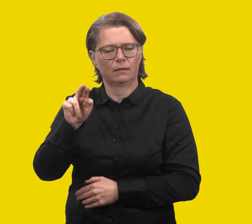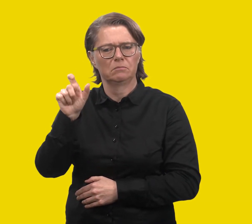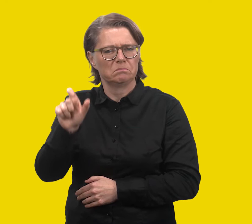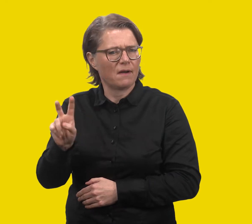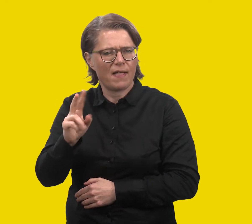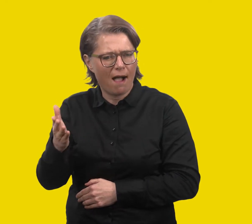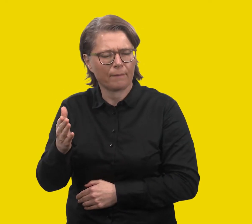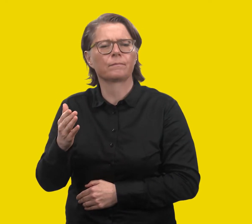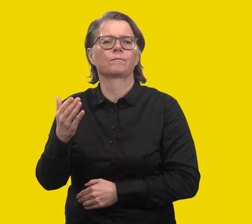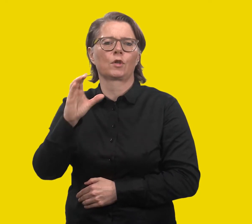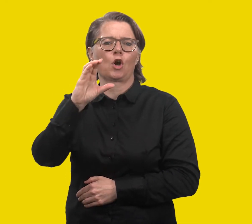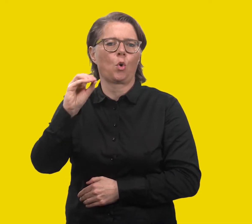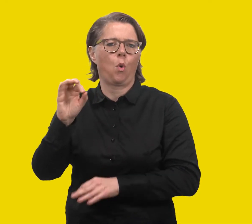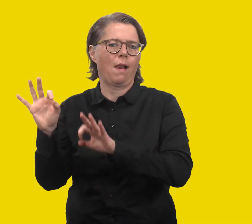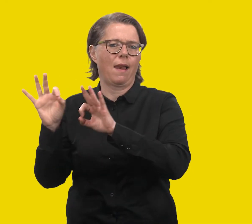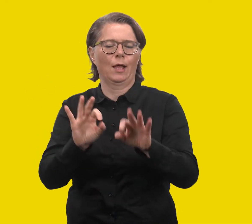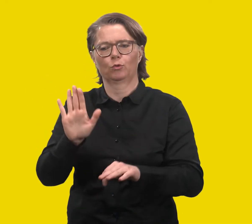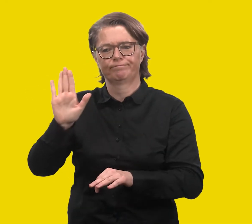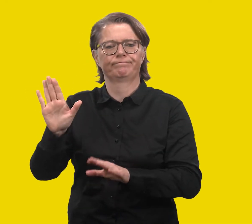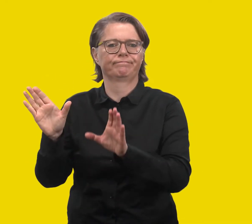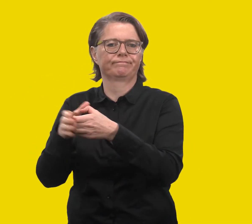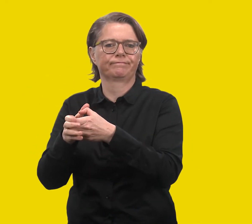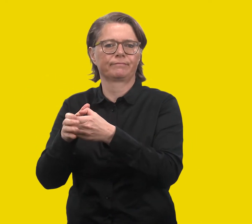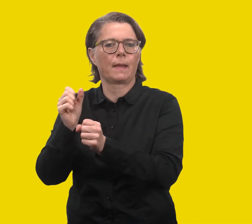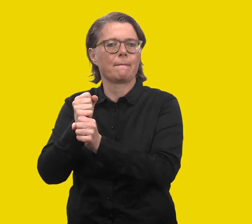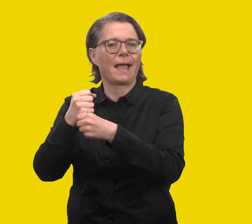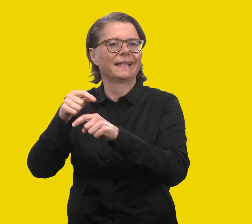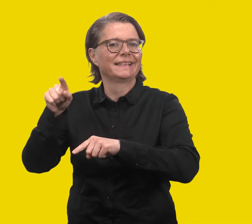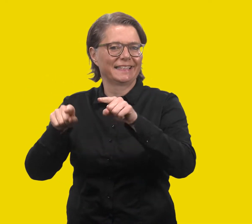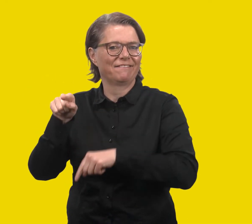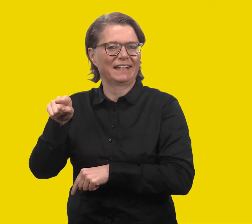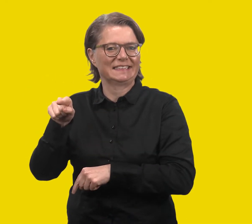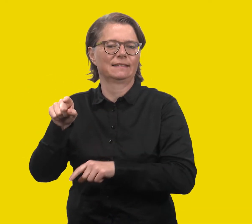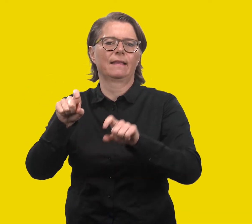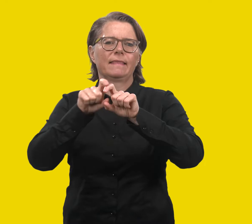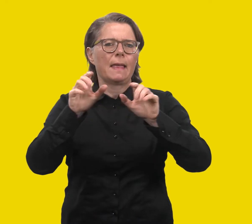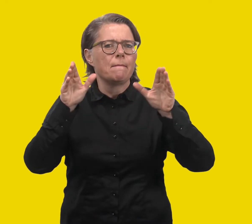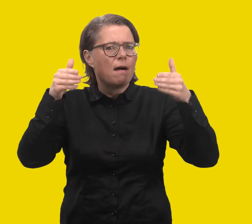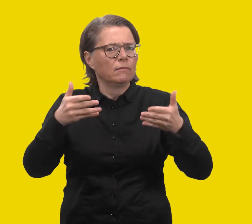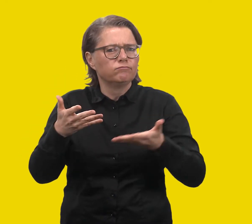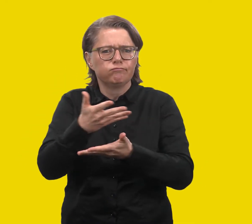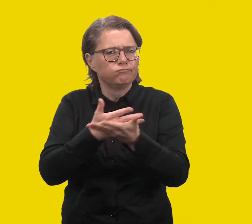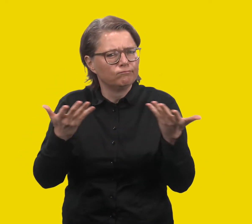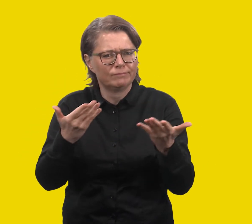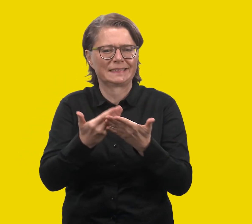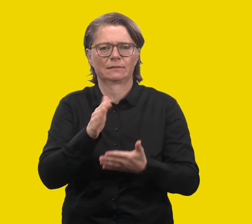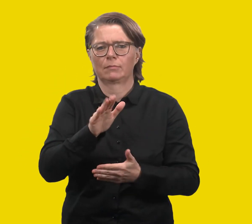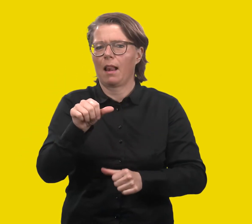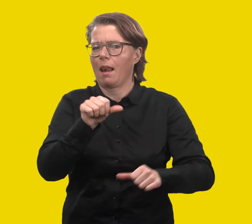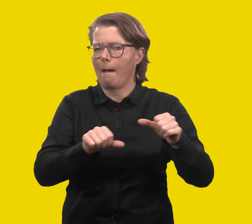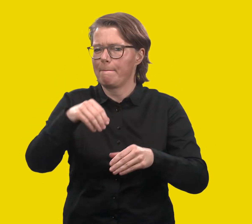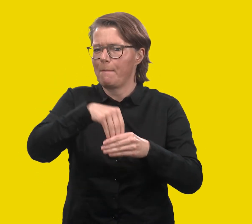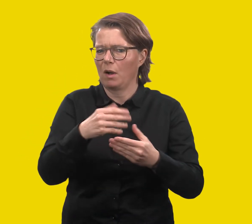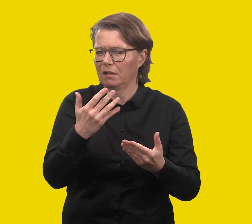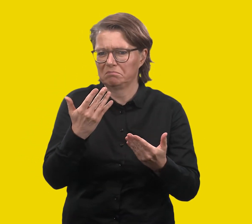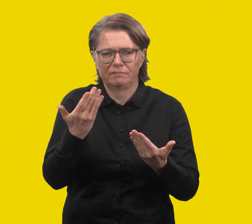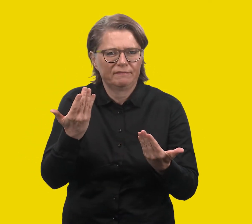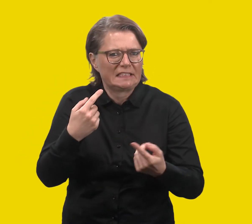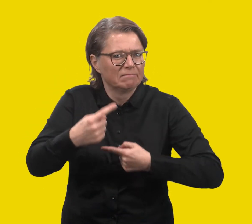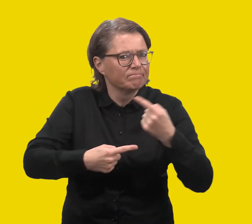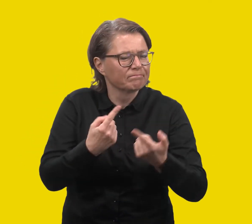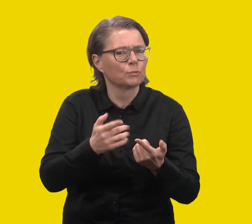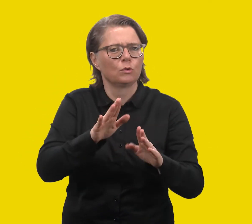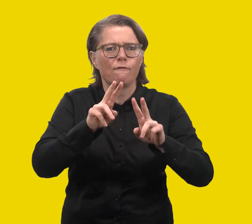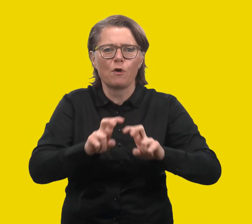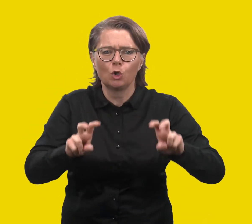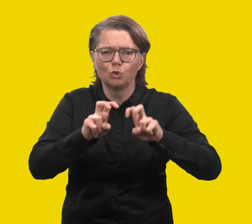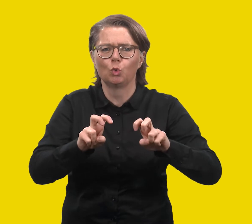(Co-Leitung Making a Difference) über das Labor und ihre Forschung